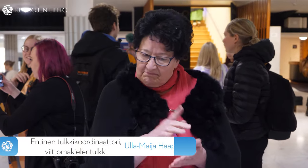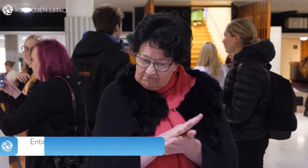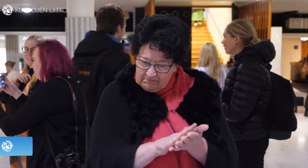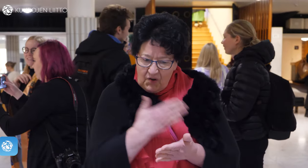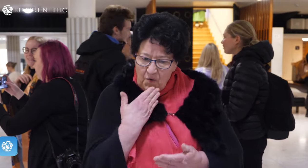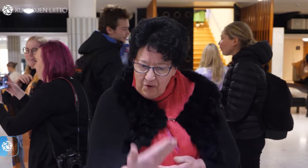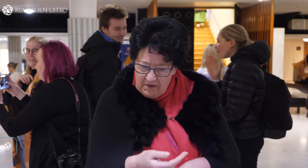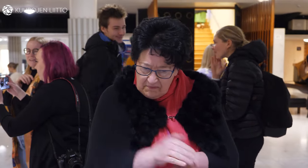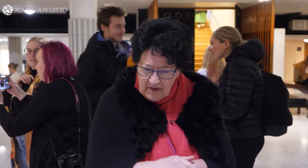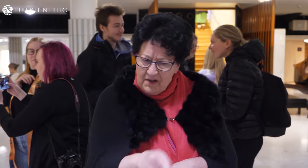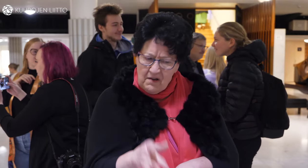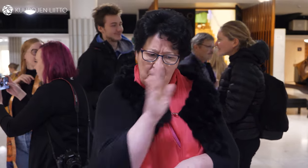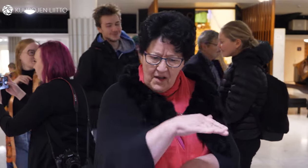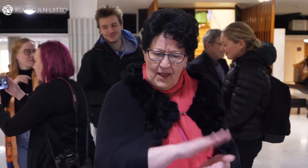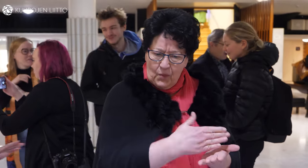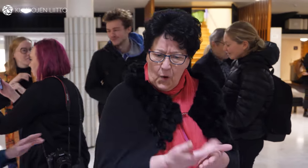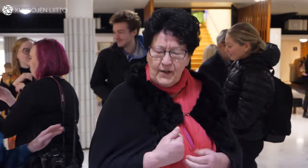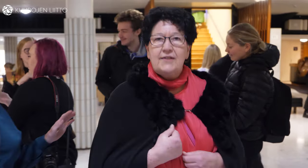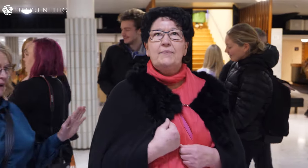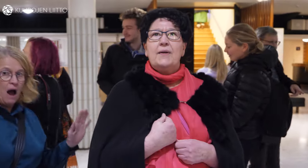että minun pitäisi alkaa tulkiksi, koska viiton niin hyvin.